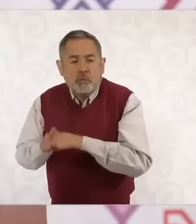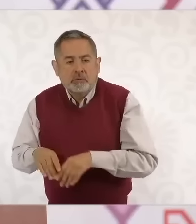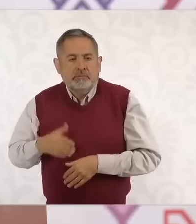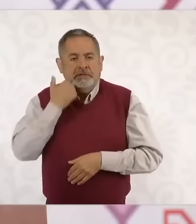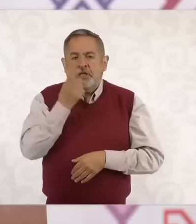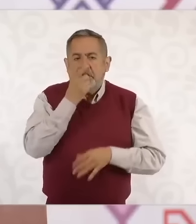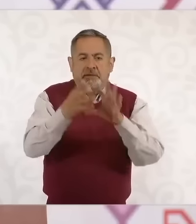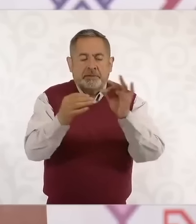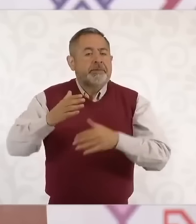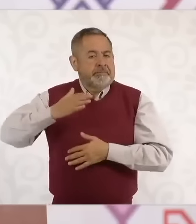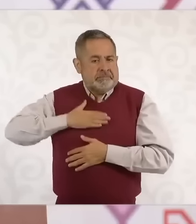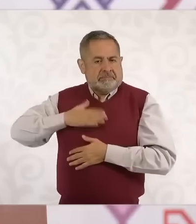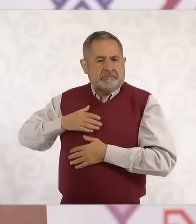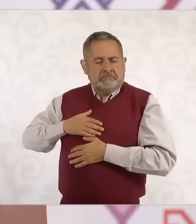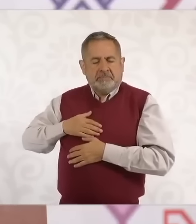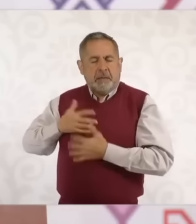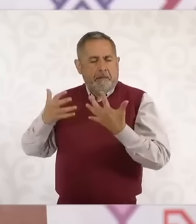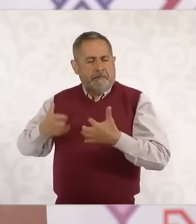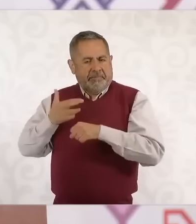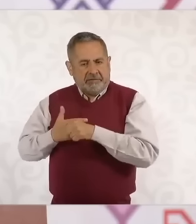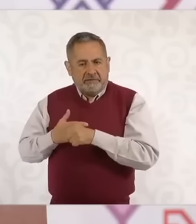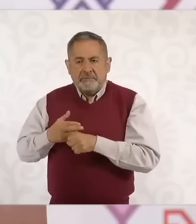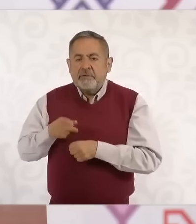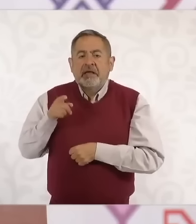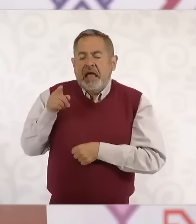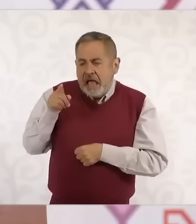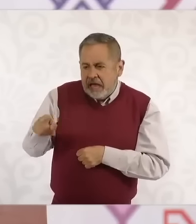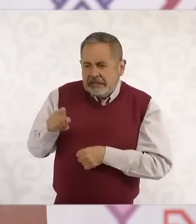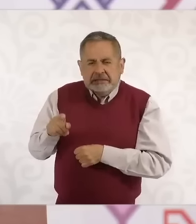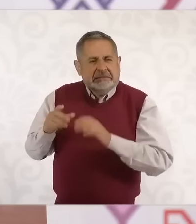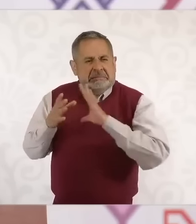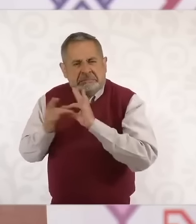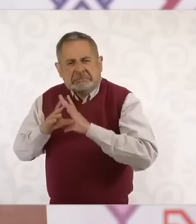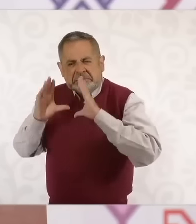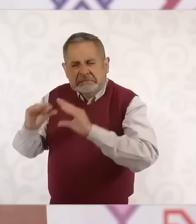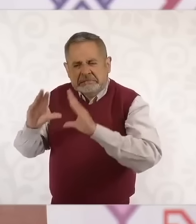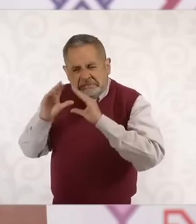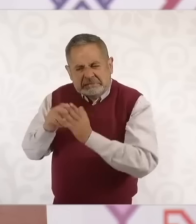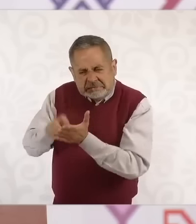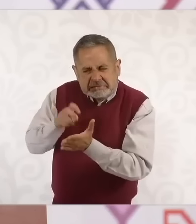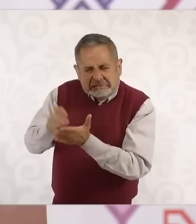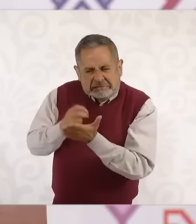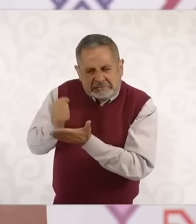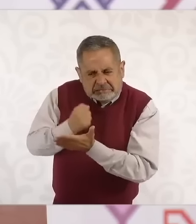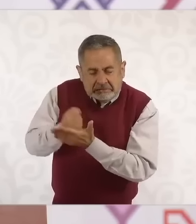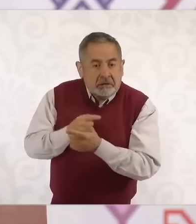que en Pilgrim México tenemos un programa de trainis donde cada año eh seleccionamos